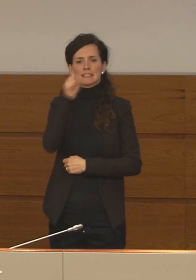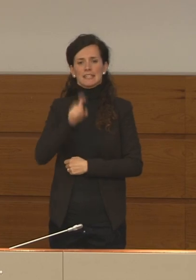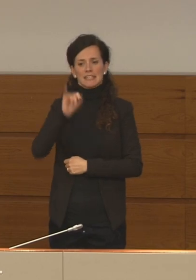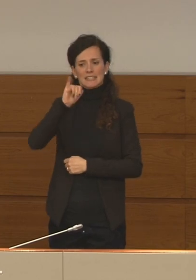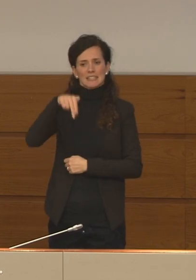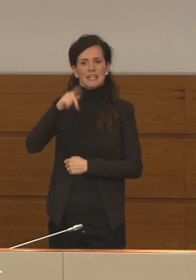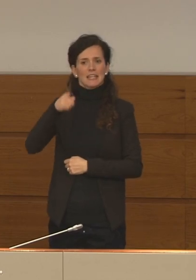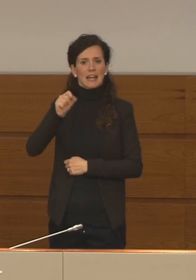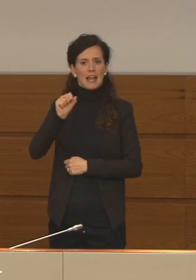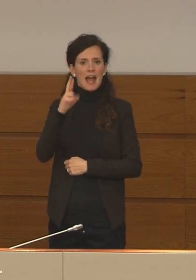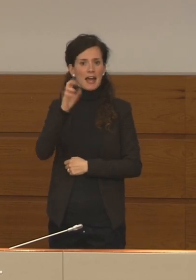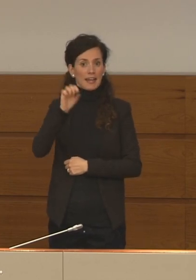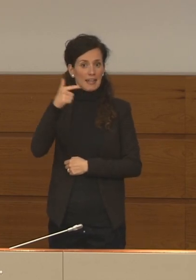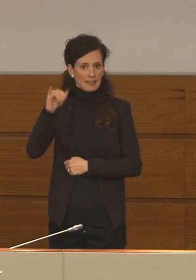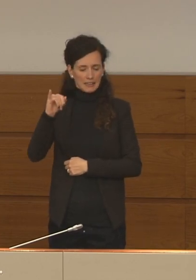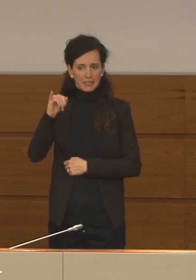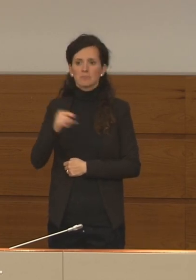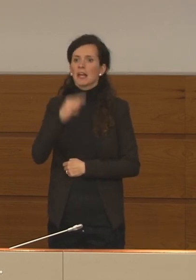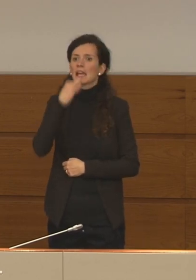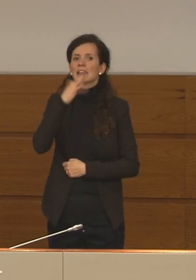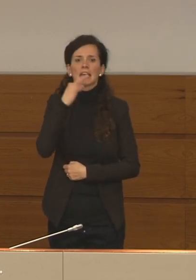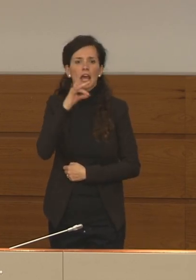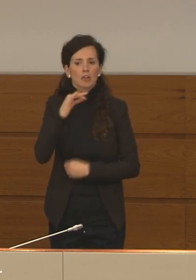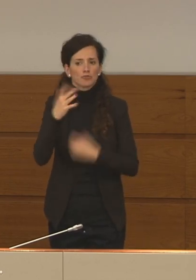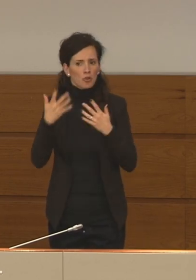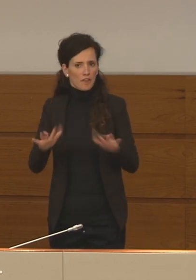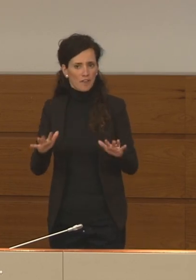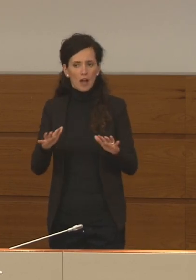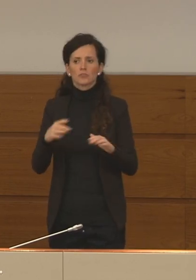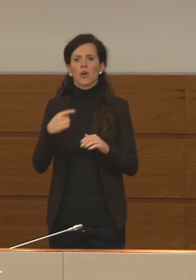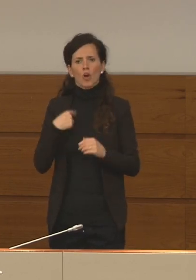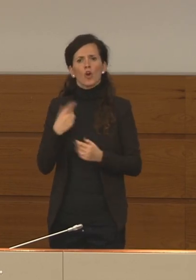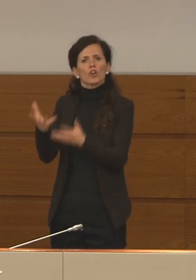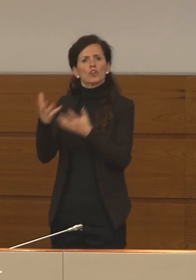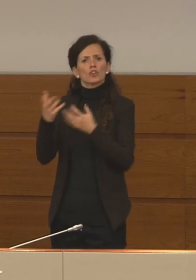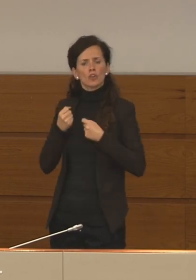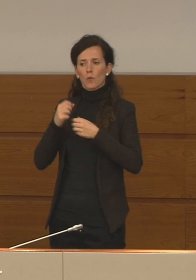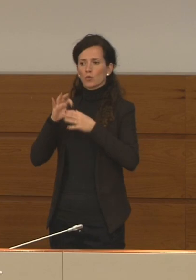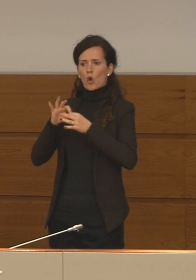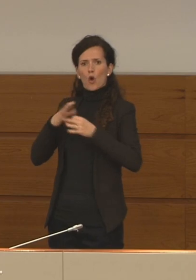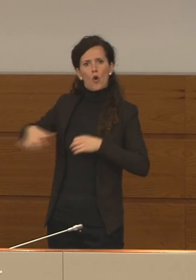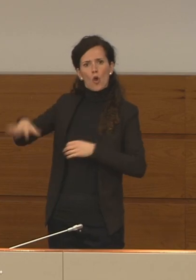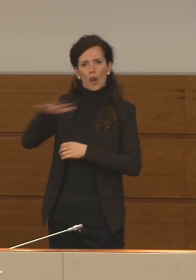dichiarazione, io l'ho appresa ovviamente dai colleghi anche dalla stampa non ho